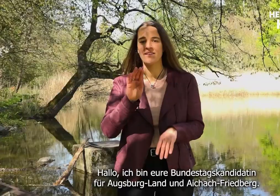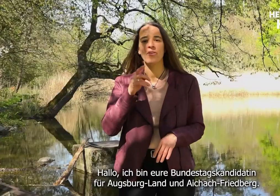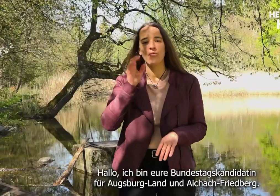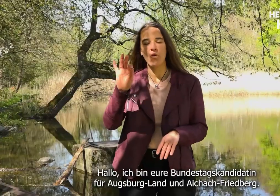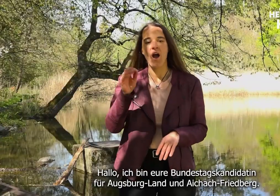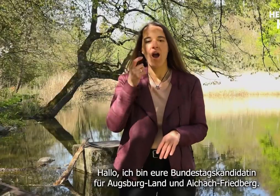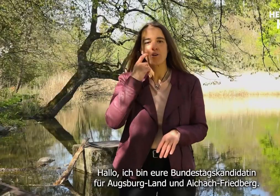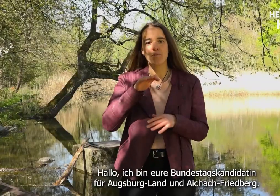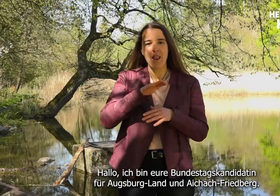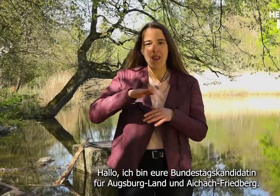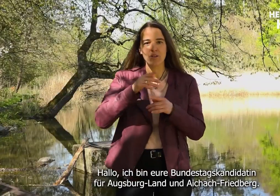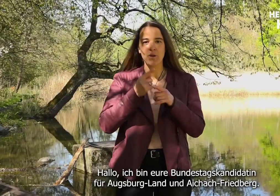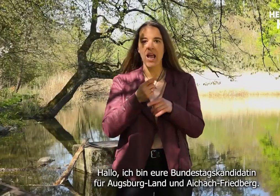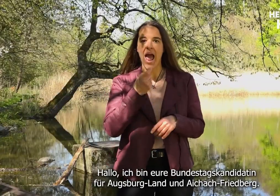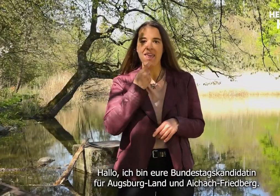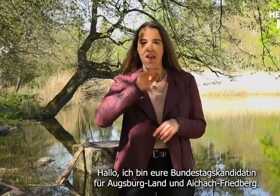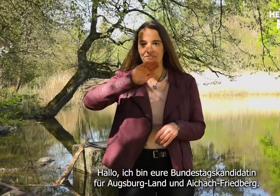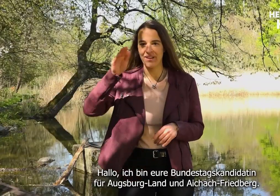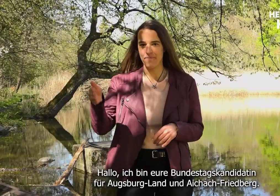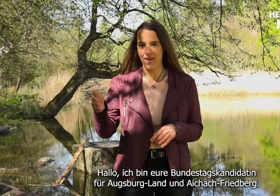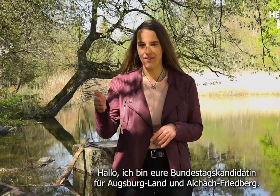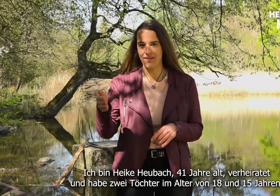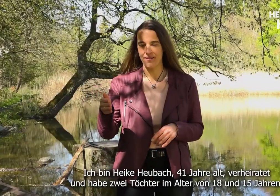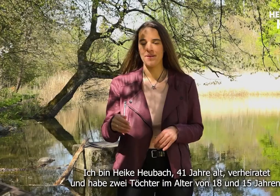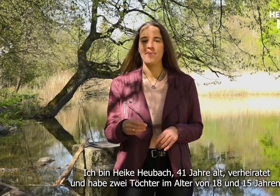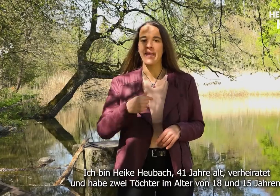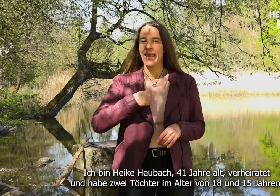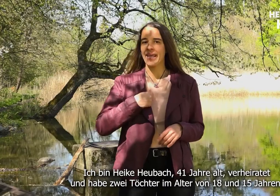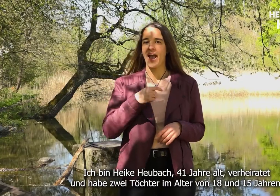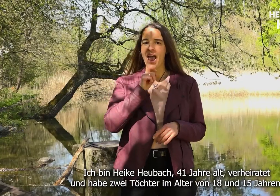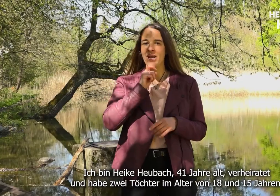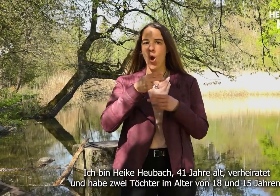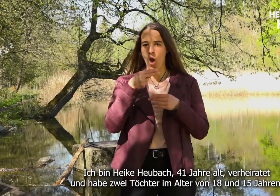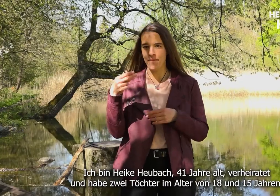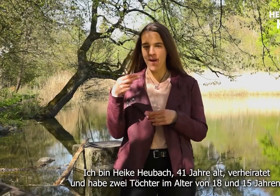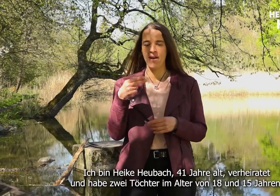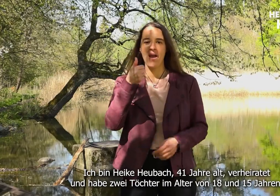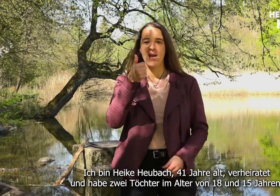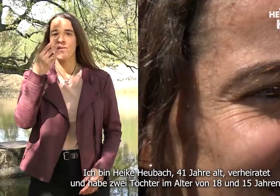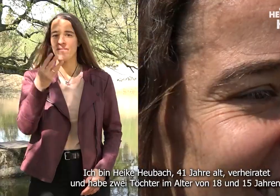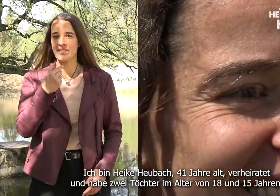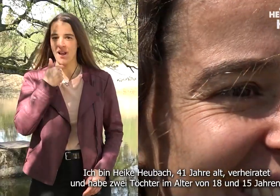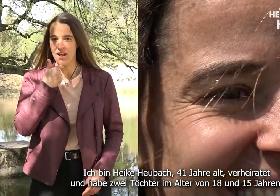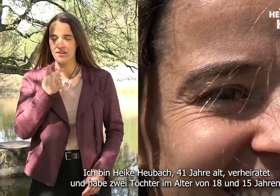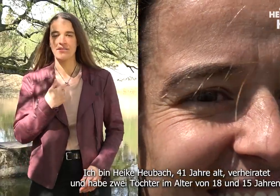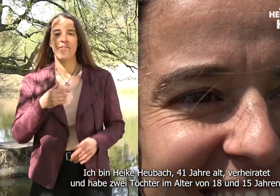für augsburg land und eicher friedberg